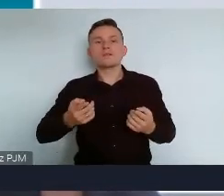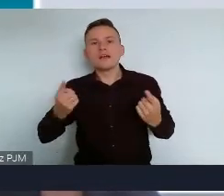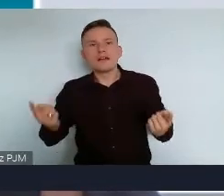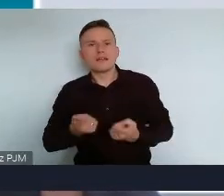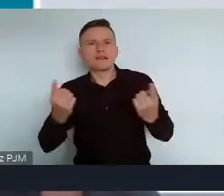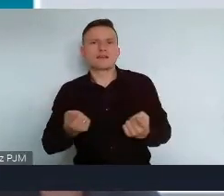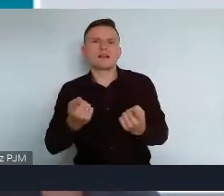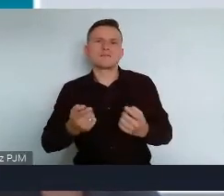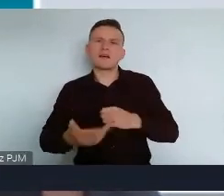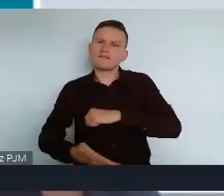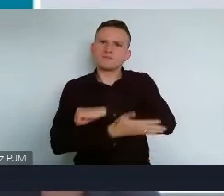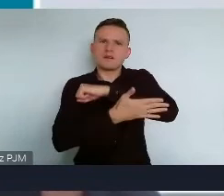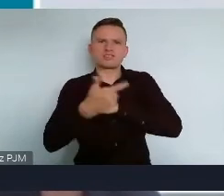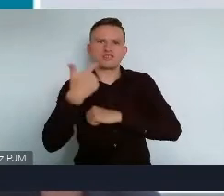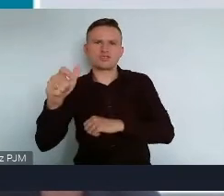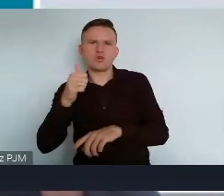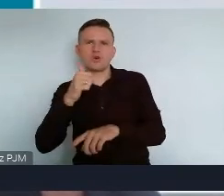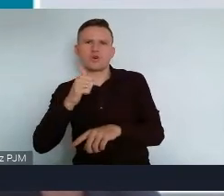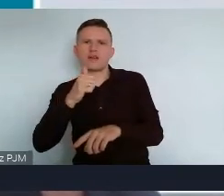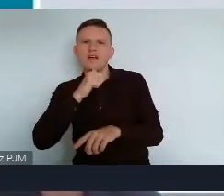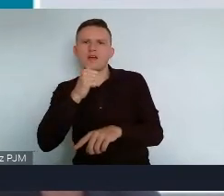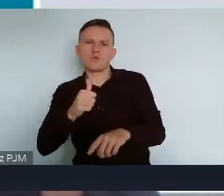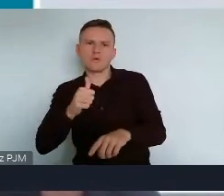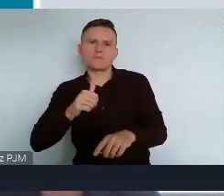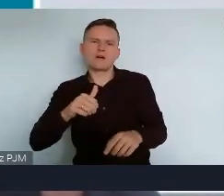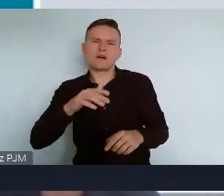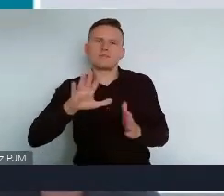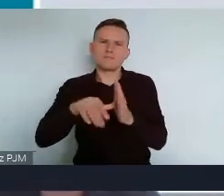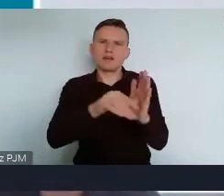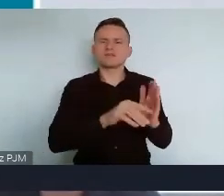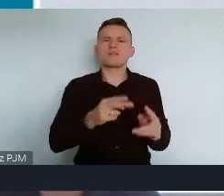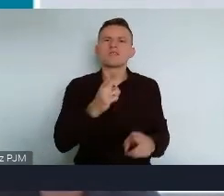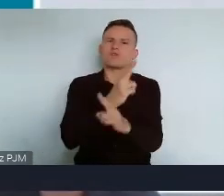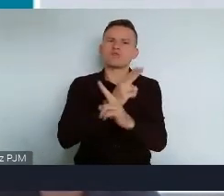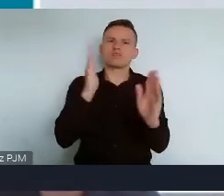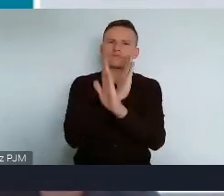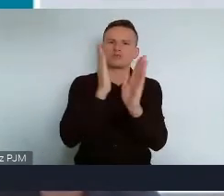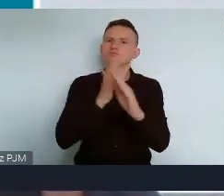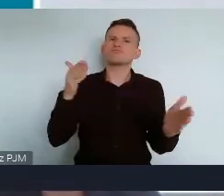ich transformacji systemowej w kierunku neutralności klimatycznej do 2030 roku.